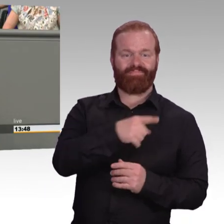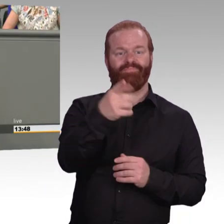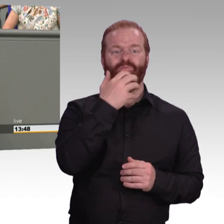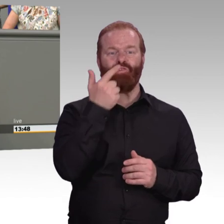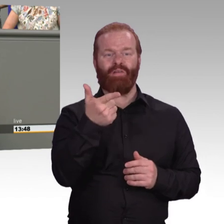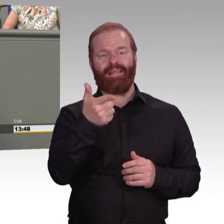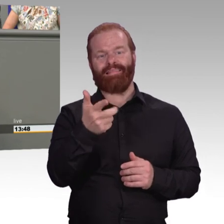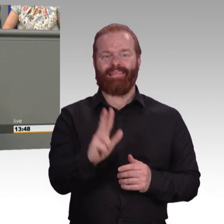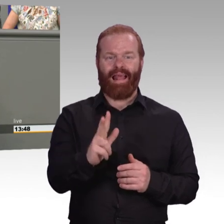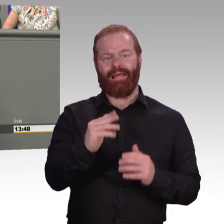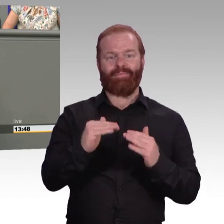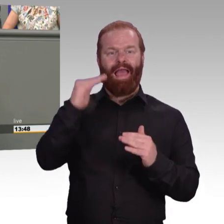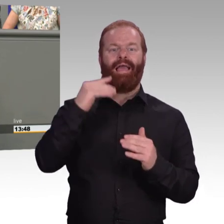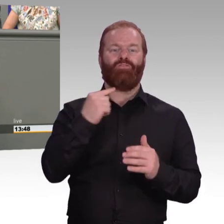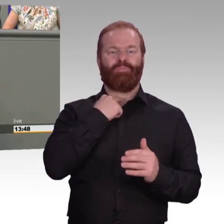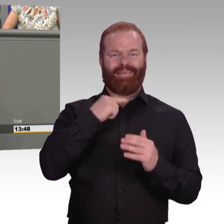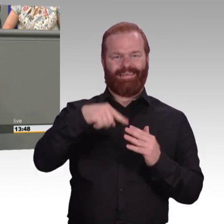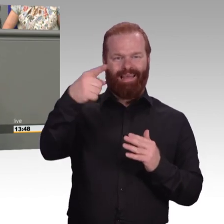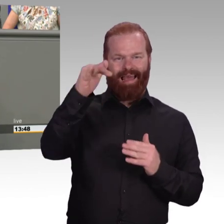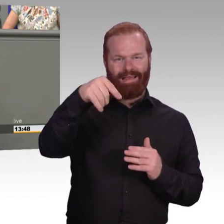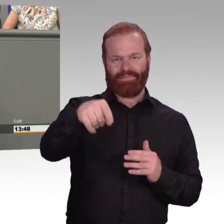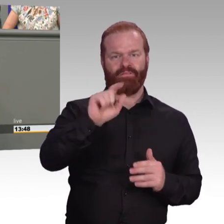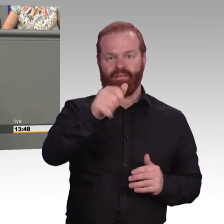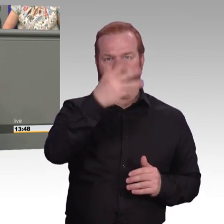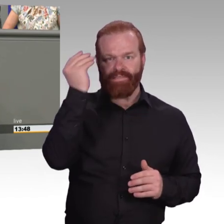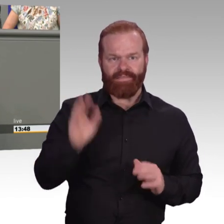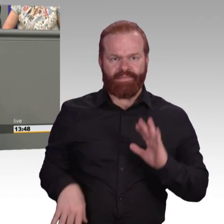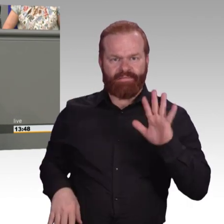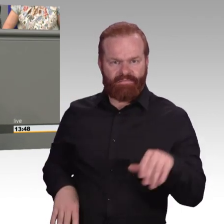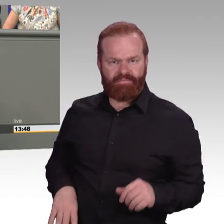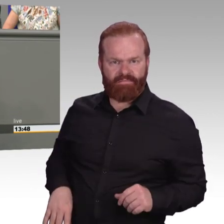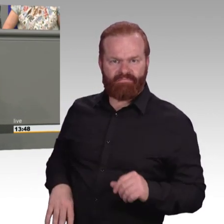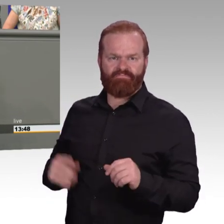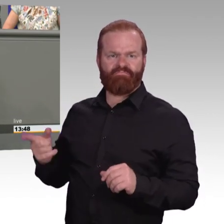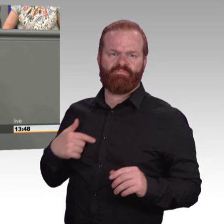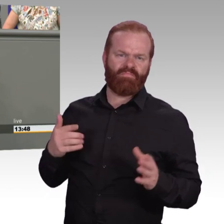das war, glaube ich, der Herr Grundl beim letzten Mal – (Präsidium) Herr Brandner, Ihre Redezeit ist abgelaufen